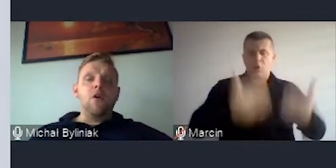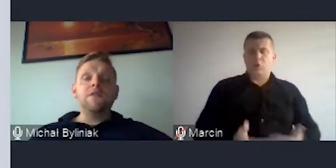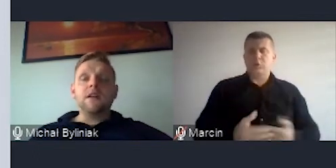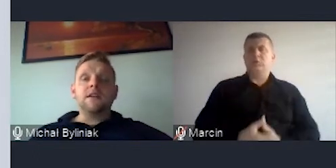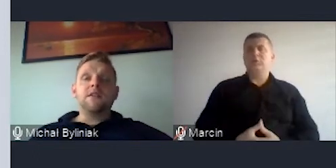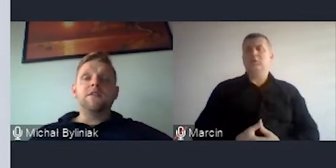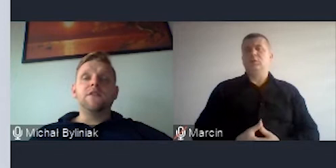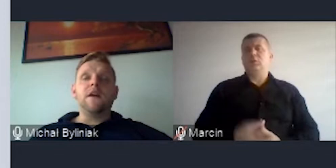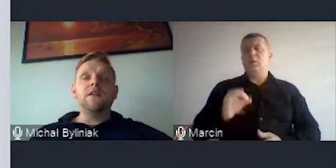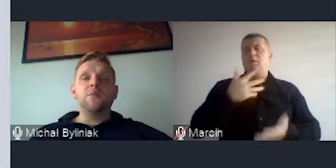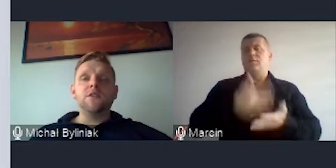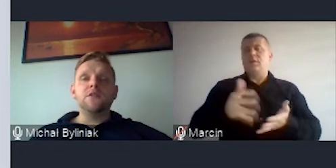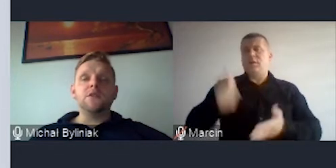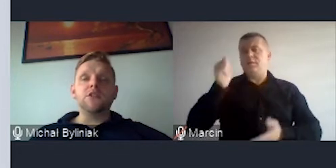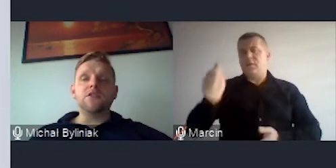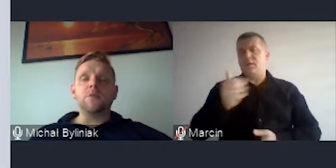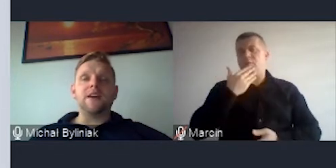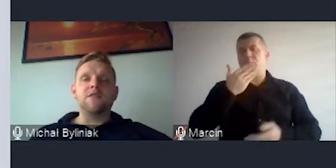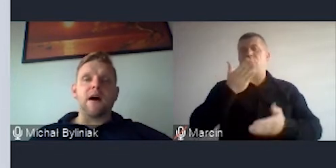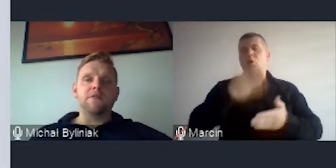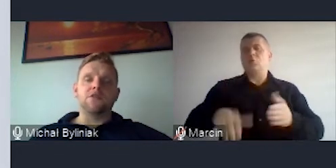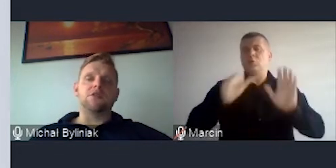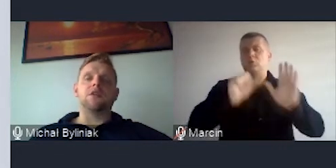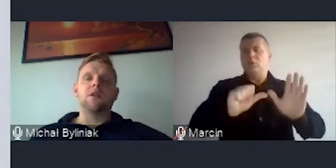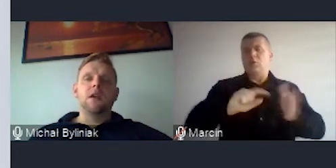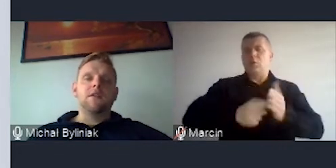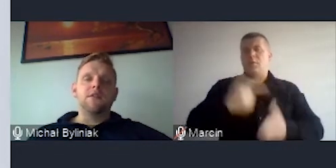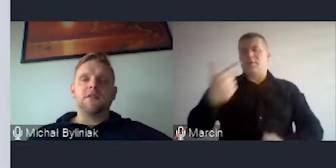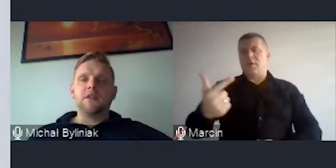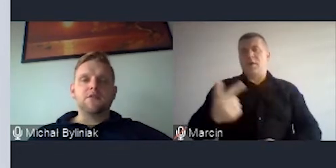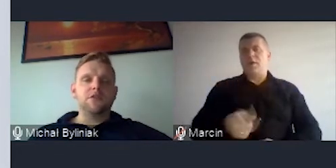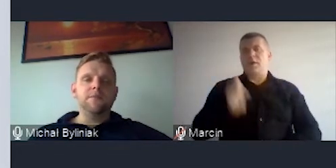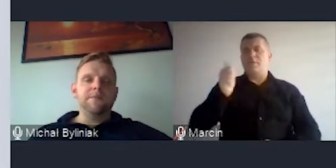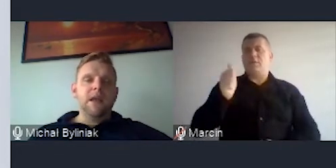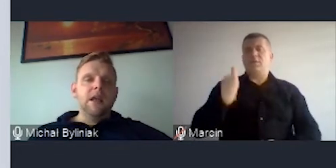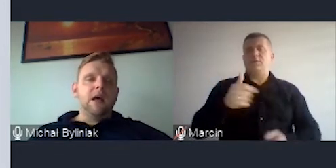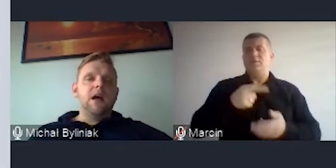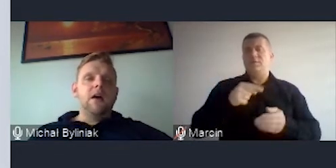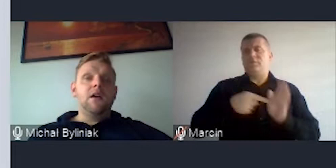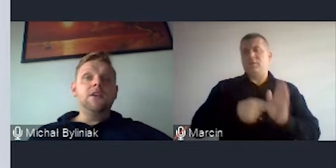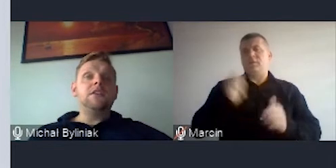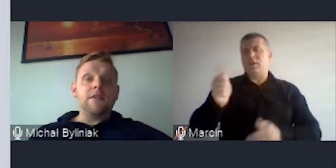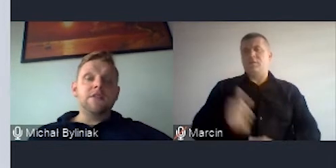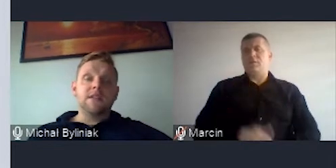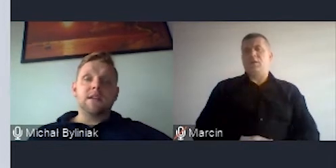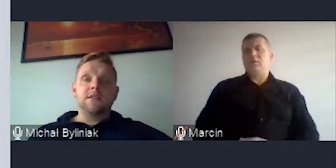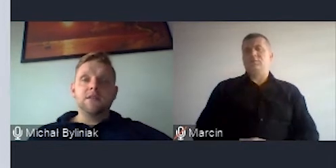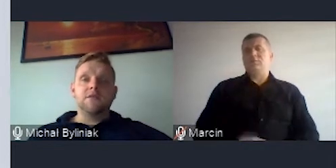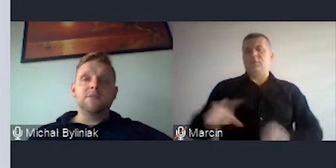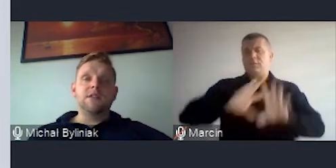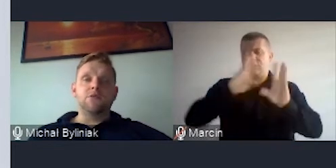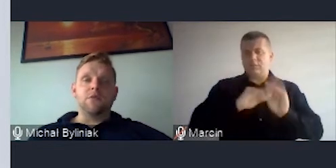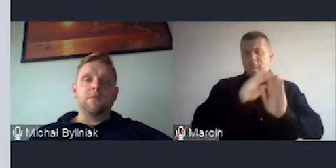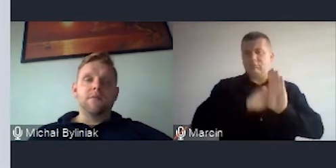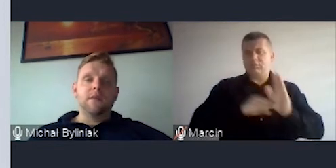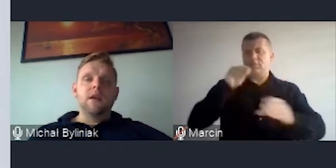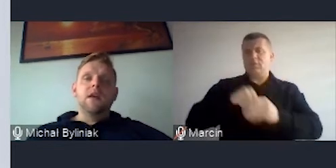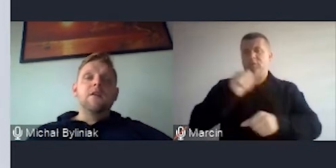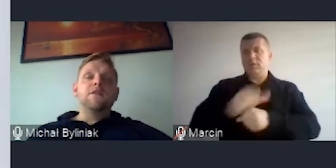O wydatkach kwalifikowalnych mówi rozdział 6.2 wytycznych kwalifikowalności i te wszystkie zagadnienia się w nim znajdują.